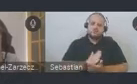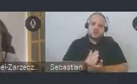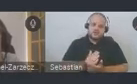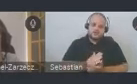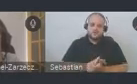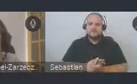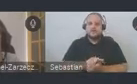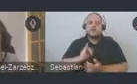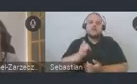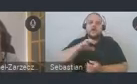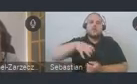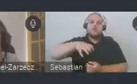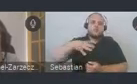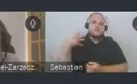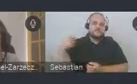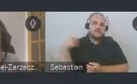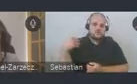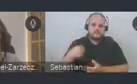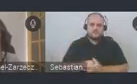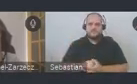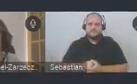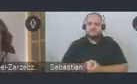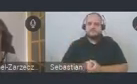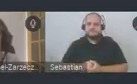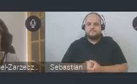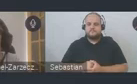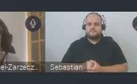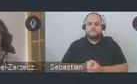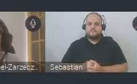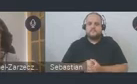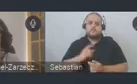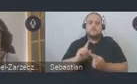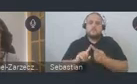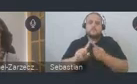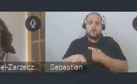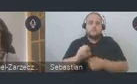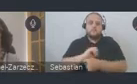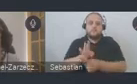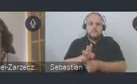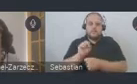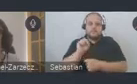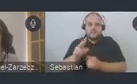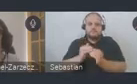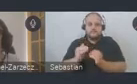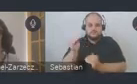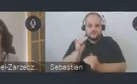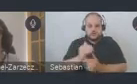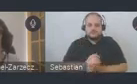"Zależy, jaka to grupa wiekowa". "Wydaje się, że po okresie pandemii, tak, wysokie". "Średnie".